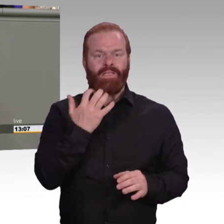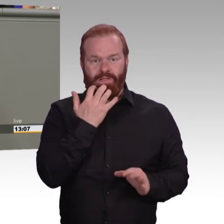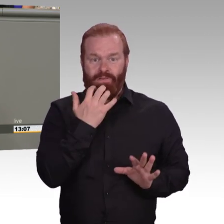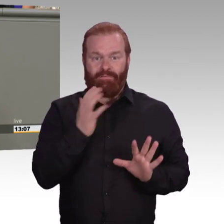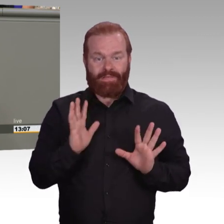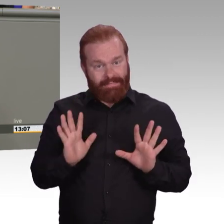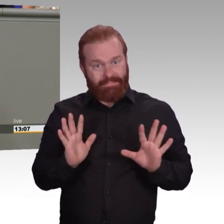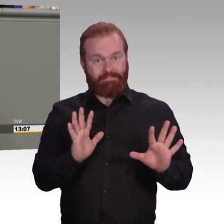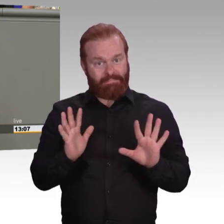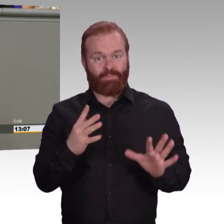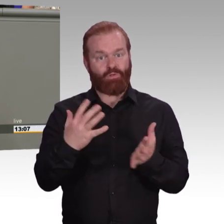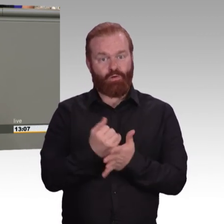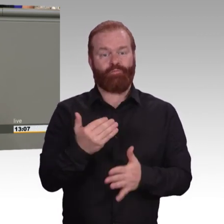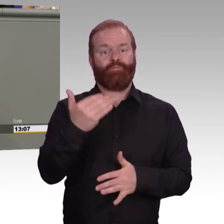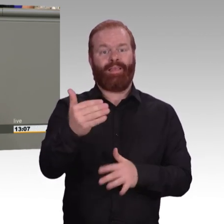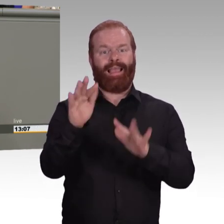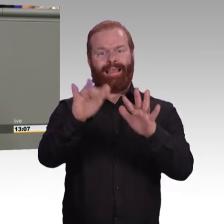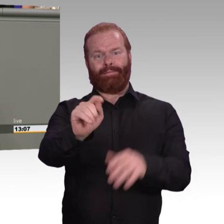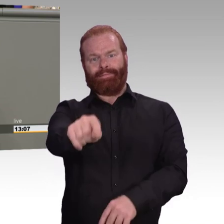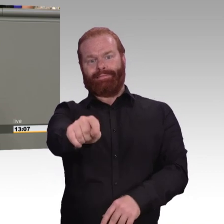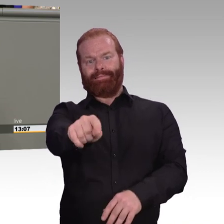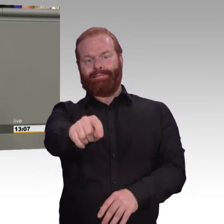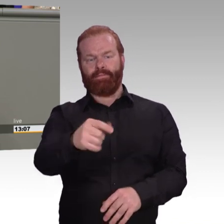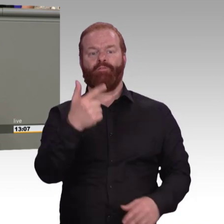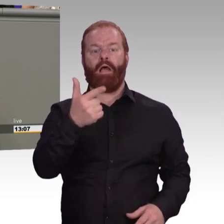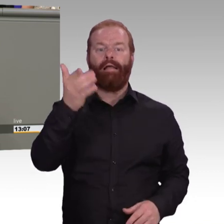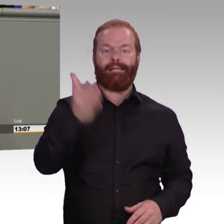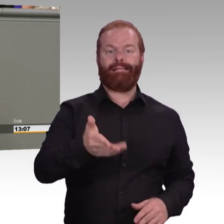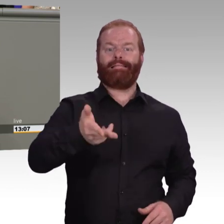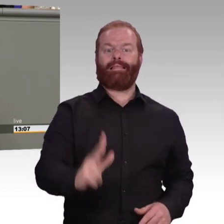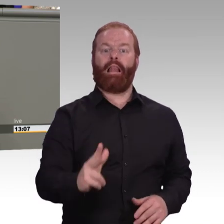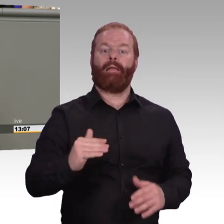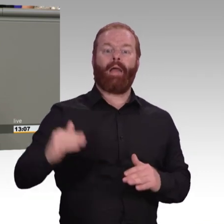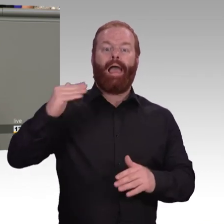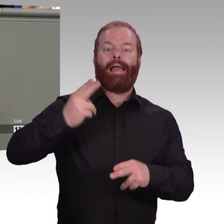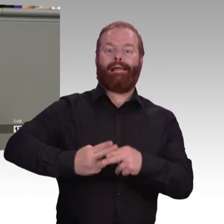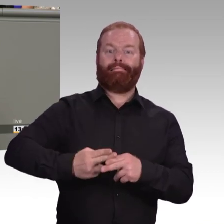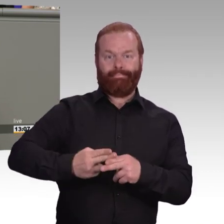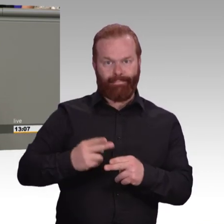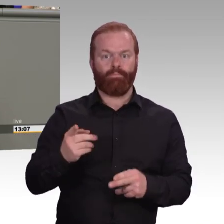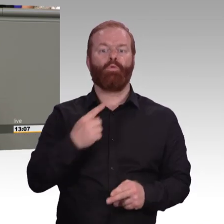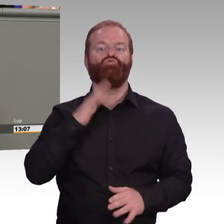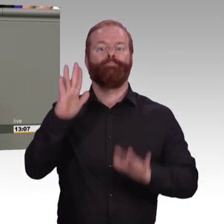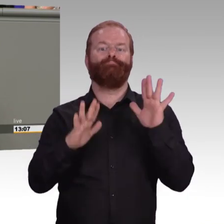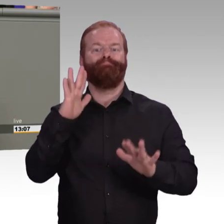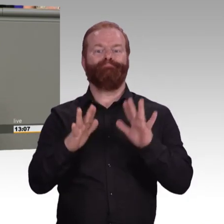für eine Formulierung im Grundgesetz, die einen echten Mehrwert für die Kinder in unserem Land macht.